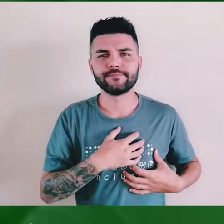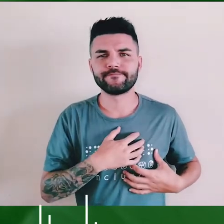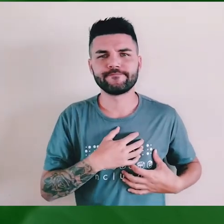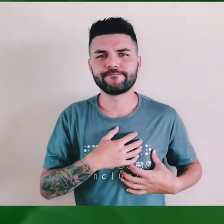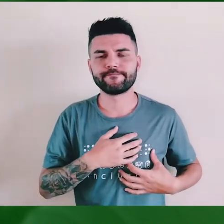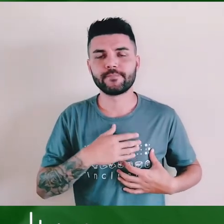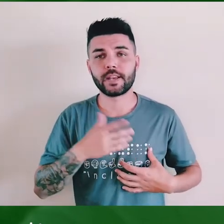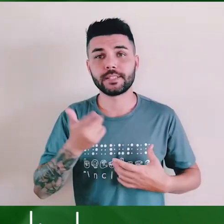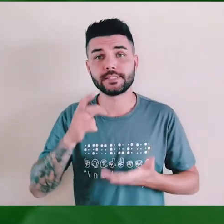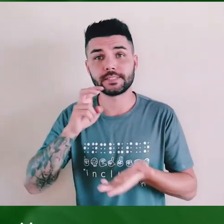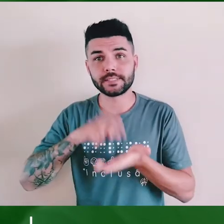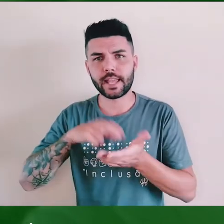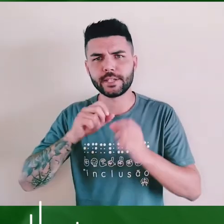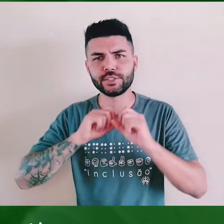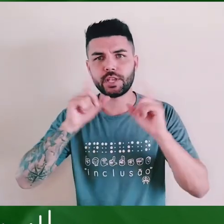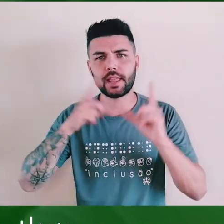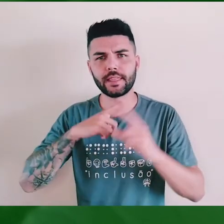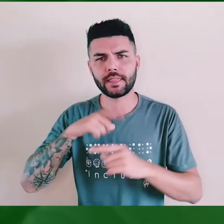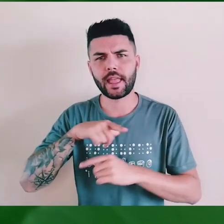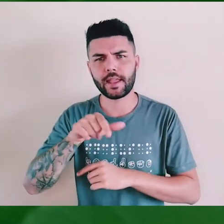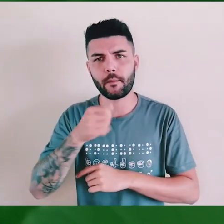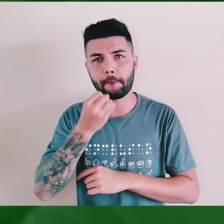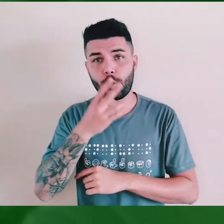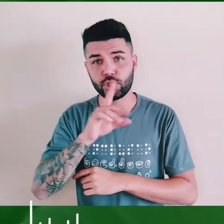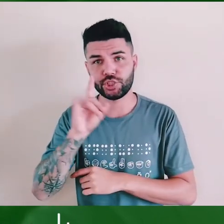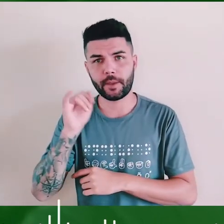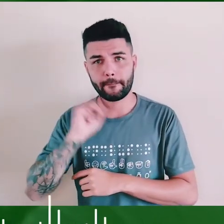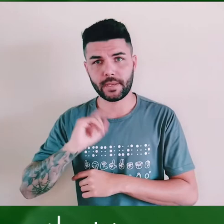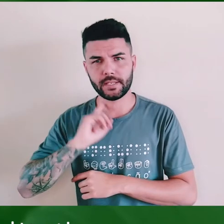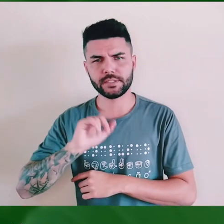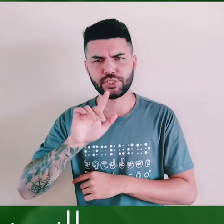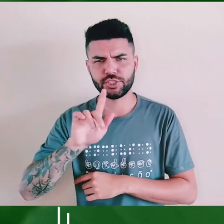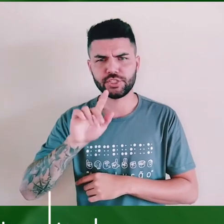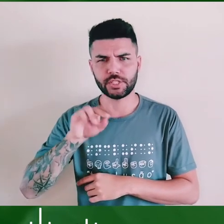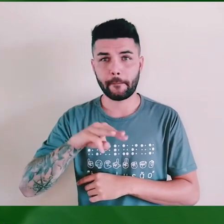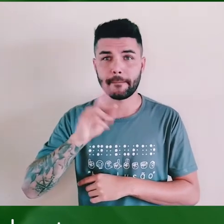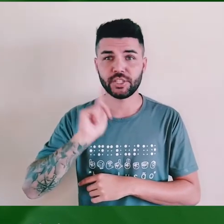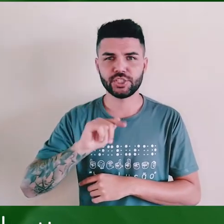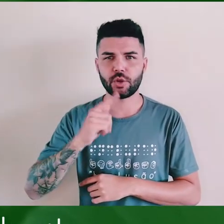faço as reportagens do Bom Dia Minas e do MG1, às 6 da manhã.É muito triste você